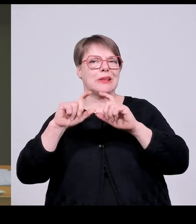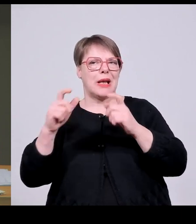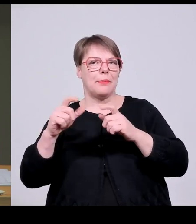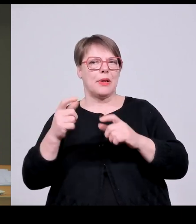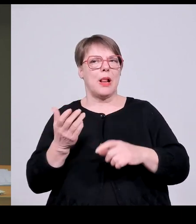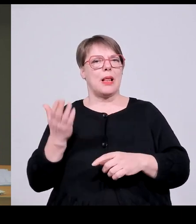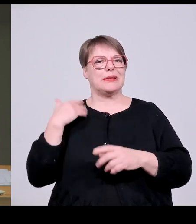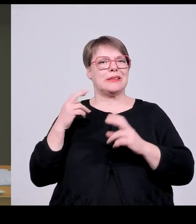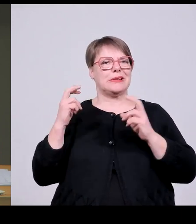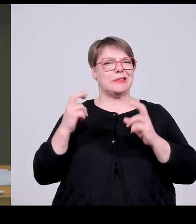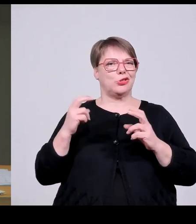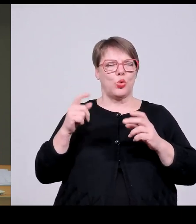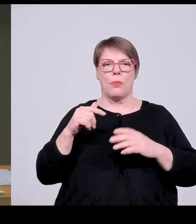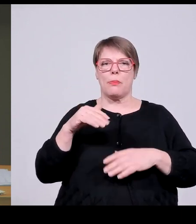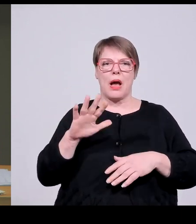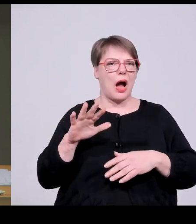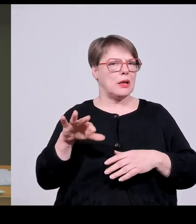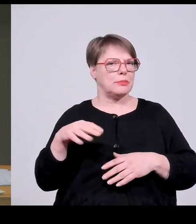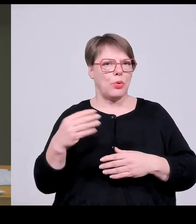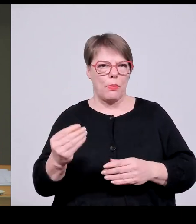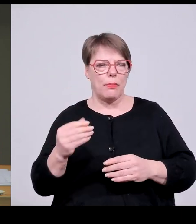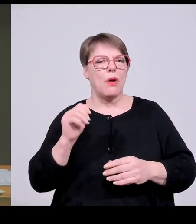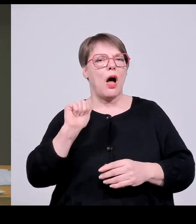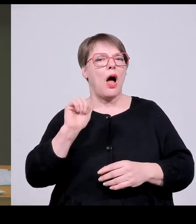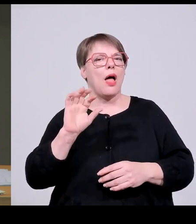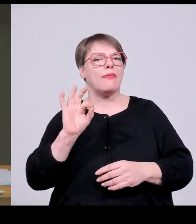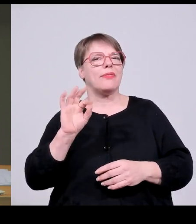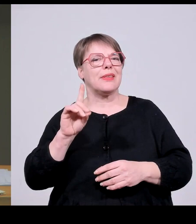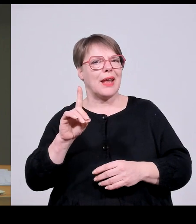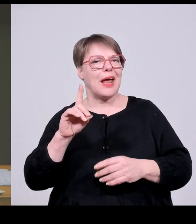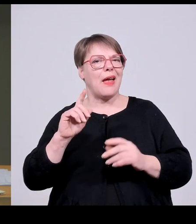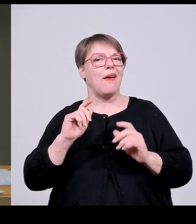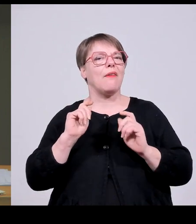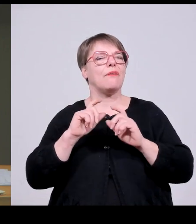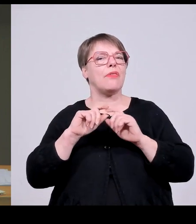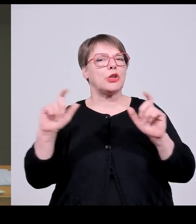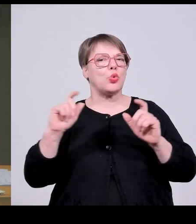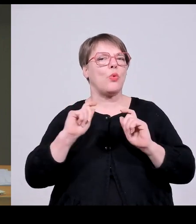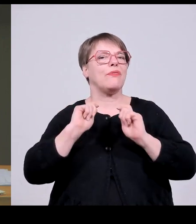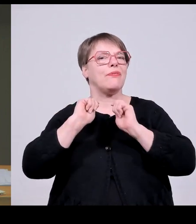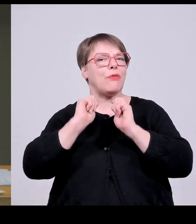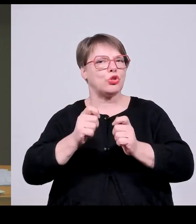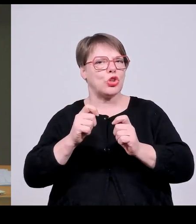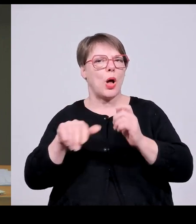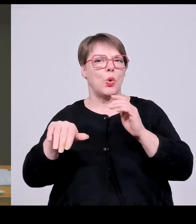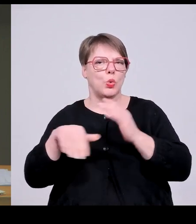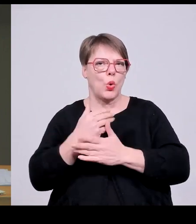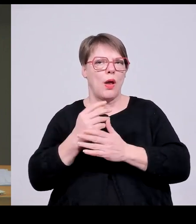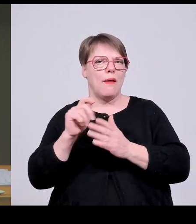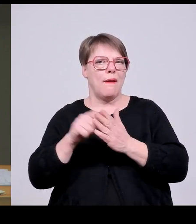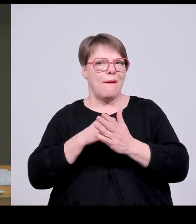Gunnar Lindemann als stellvertretendes Mitglied, für den Richterwahlausschuss den Abgeordneten Marquard Länder als ständiges Mitglied und Herrn Abgeordneten